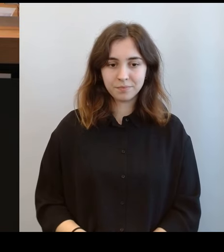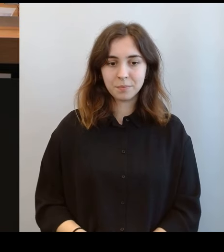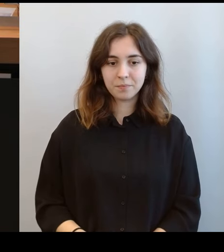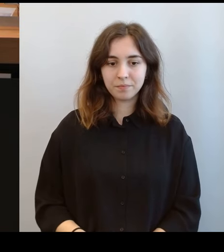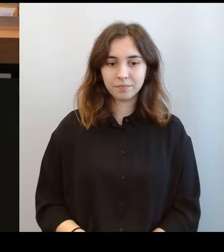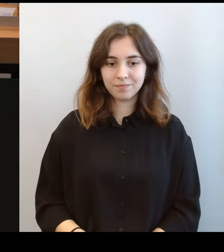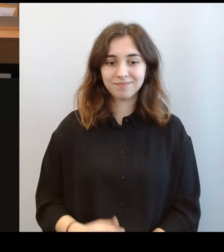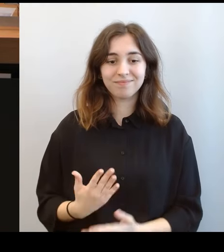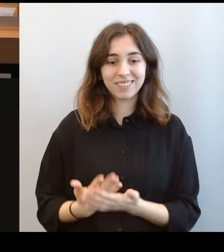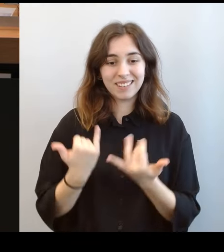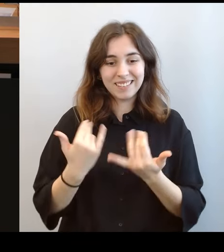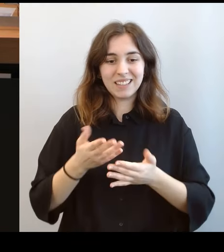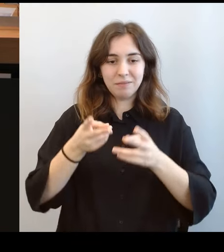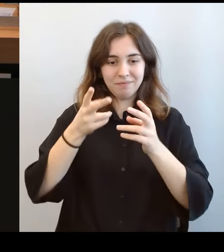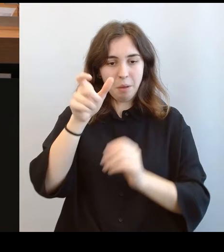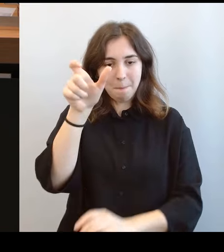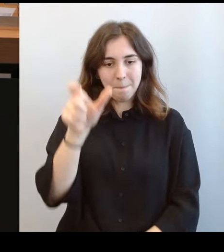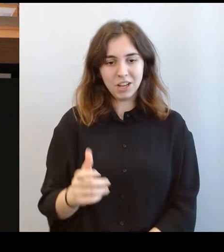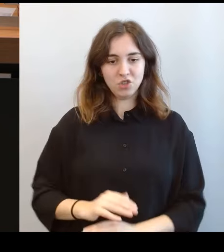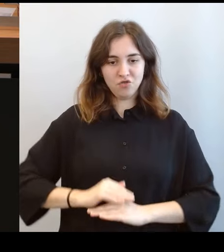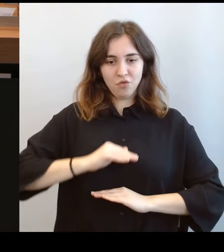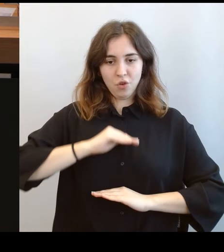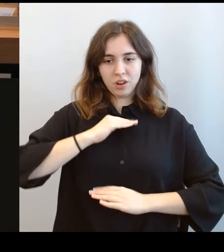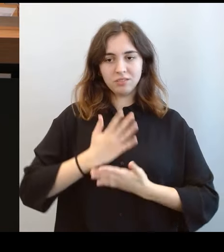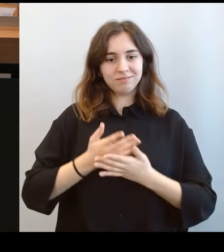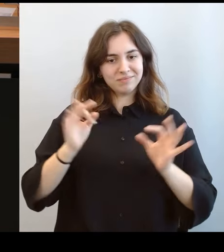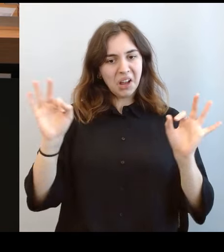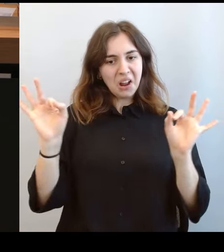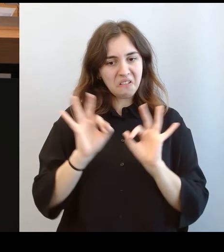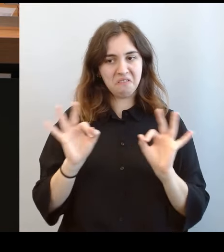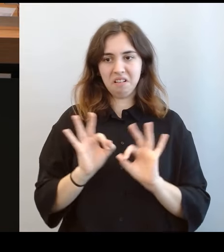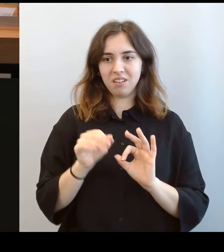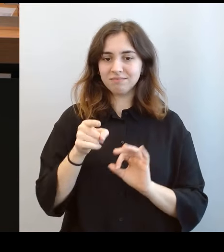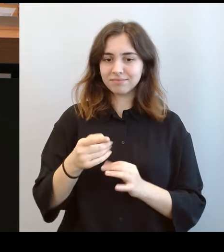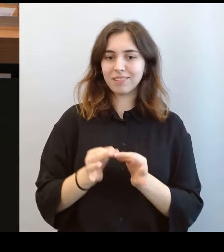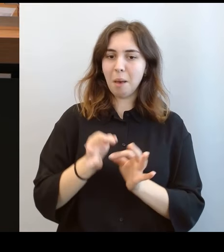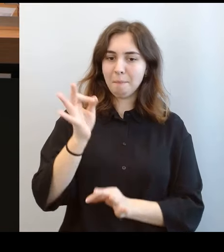Maßregelvollzug und dagegen müssen wir dringend etwas tun.